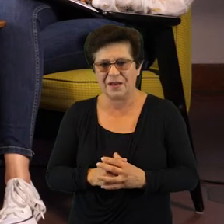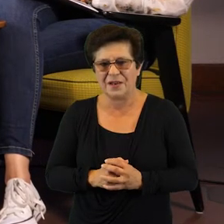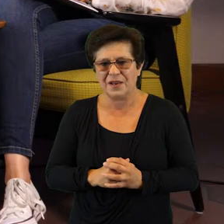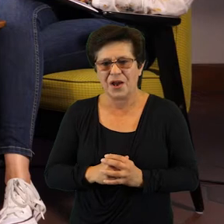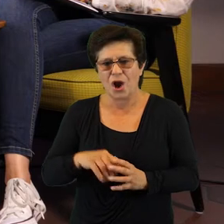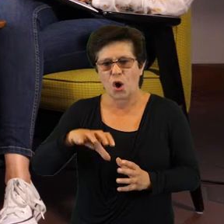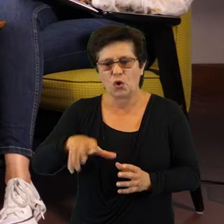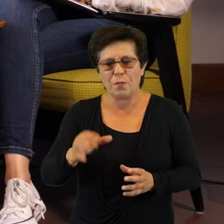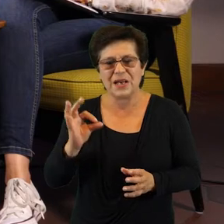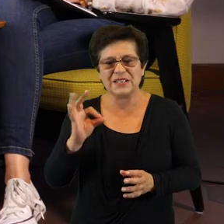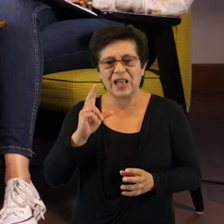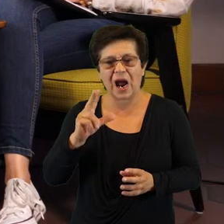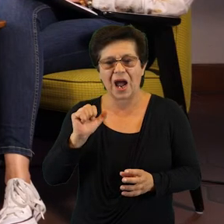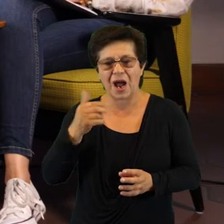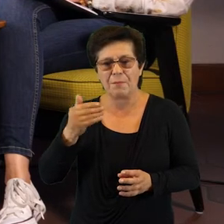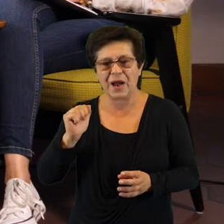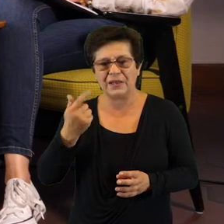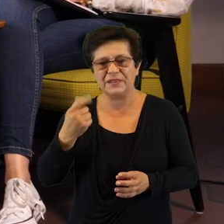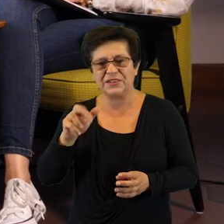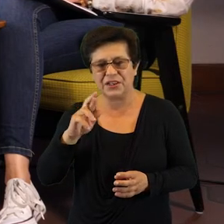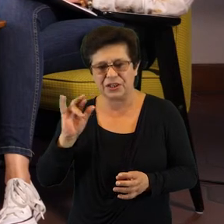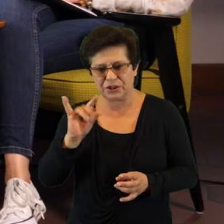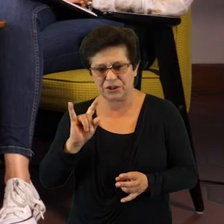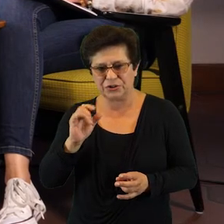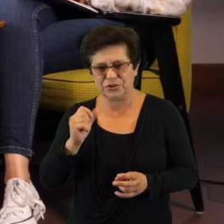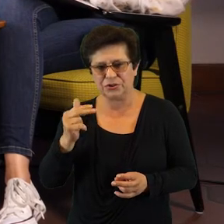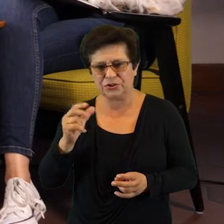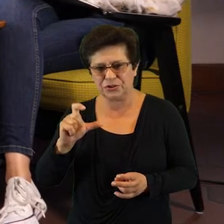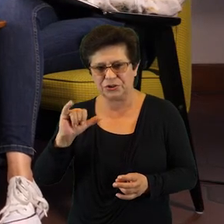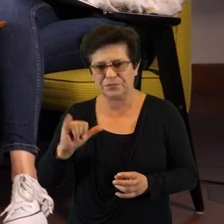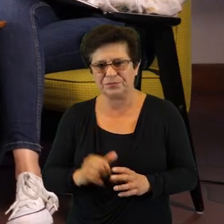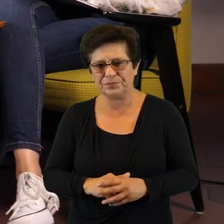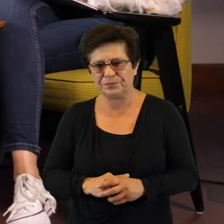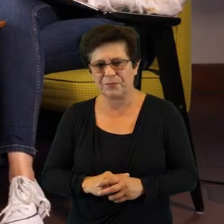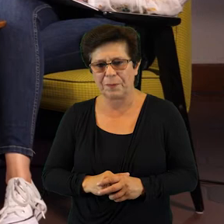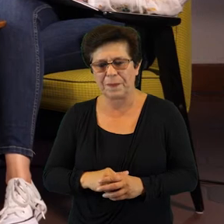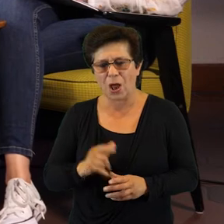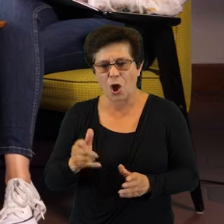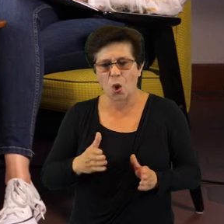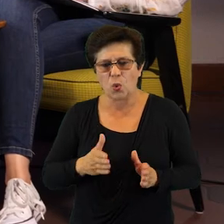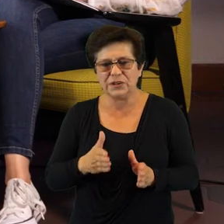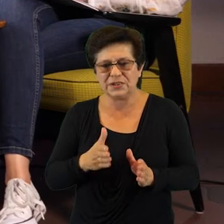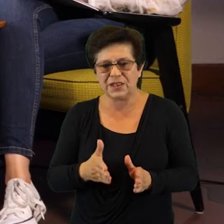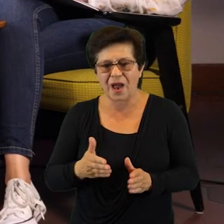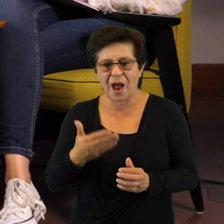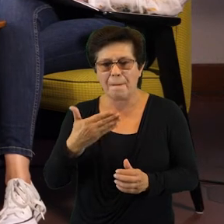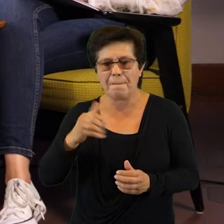Warto dodać, że Mała Ziemiańska, bo była jeszcze duża. Mała Ziemiańska przy ulicy Mazowieckiej w Warszawie,